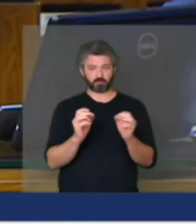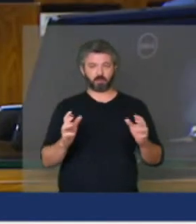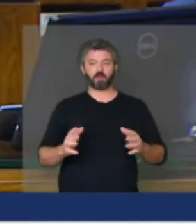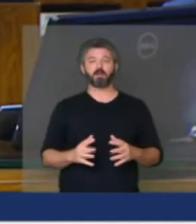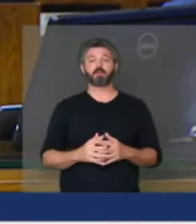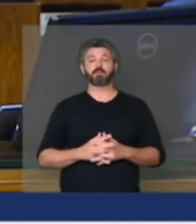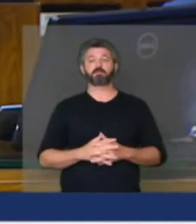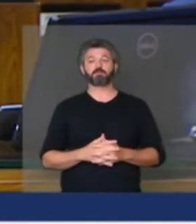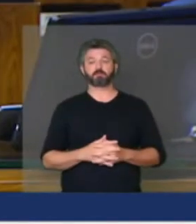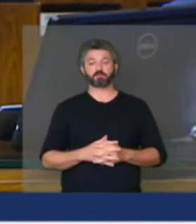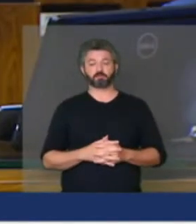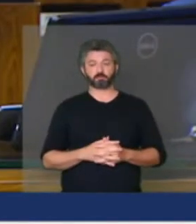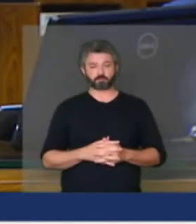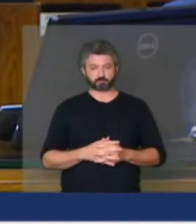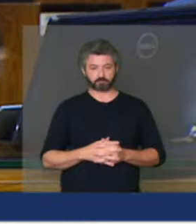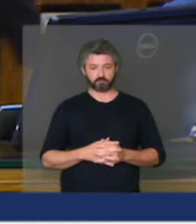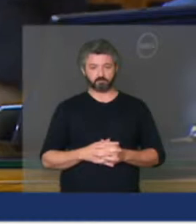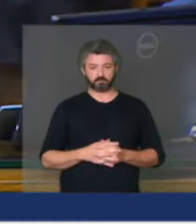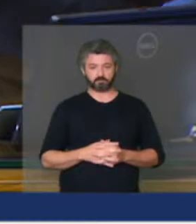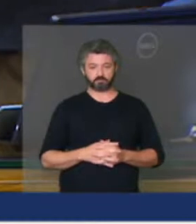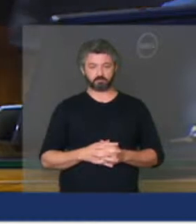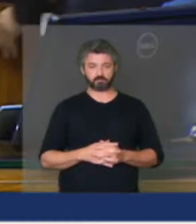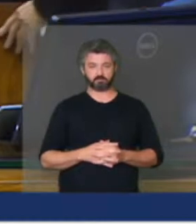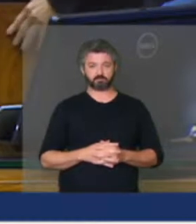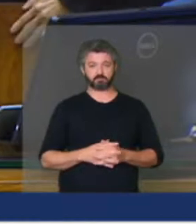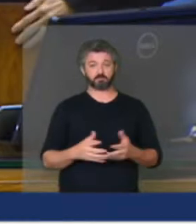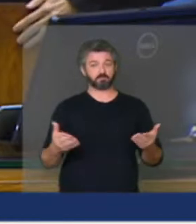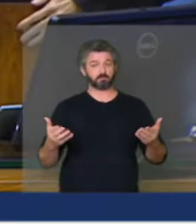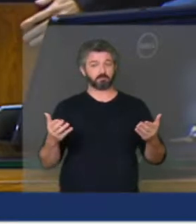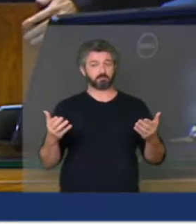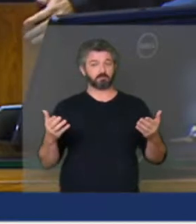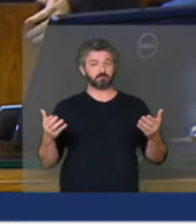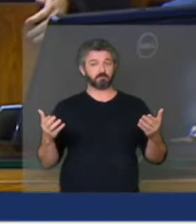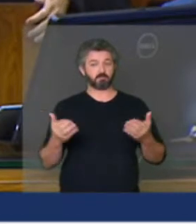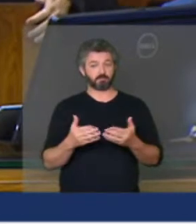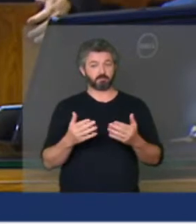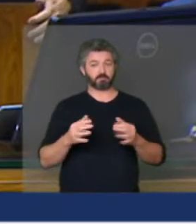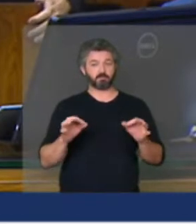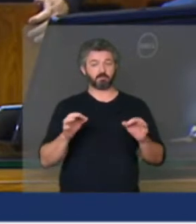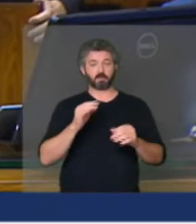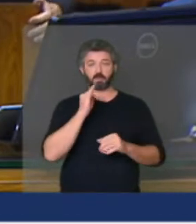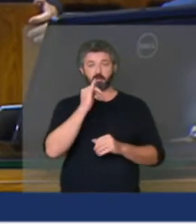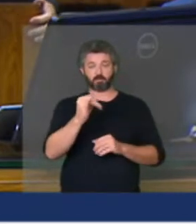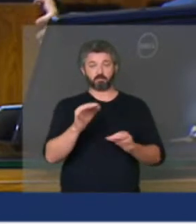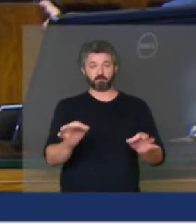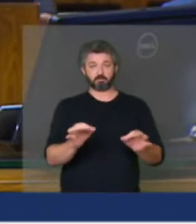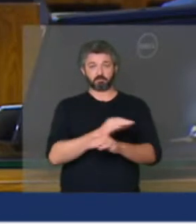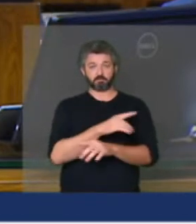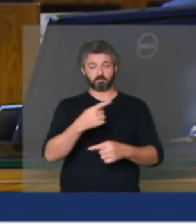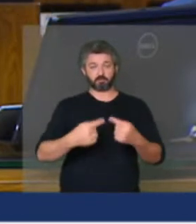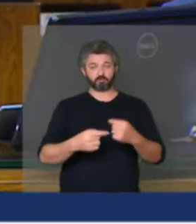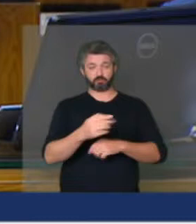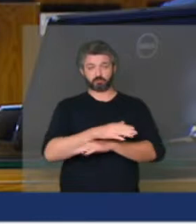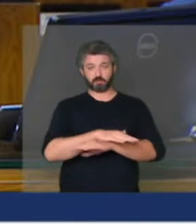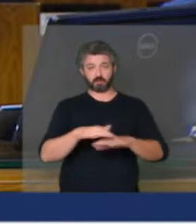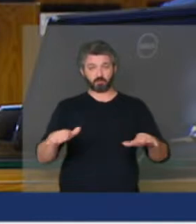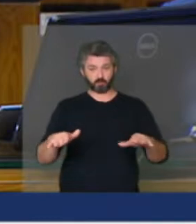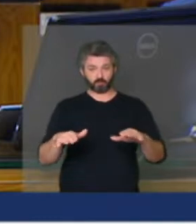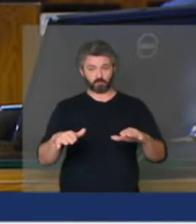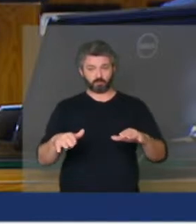HAVENDO MAIS INSCRITOS, NESTE MOMENTO DECLARO ENCERRADA A DISCUSSÃO. PASSA-SE É VOTAÇÃO. EM VOTAÇÃO